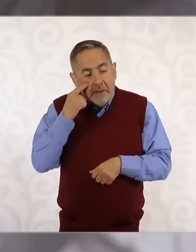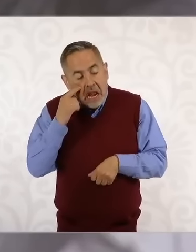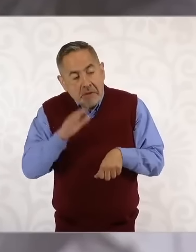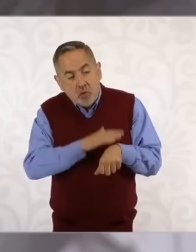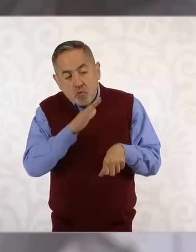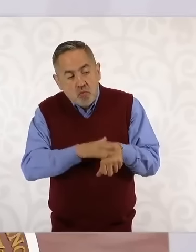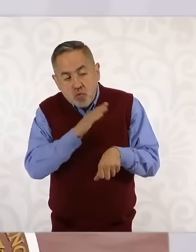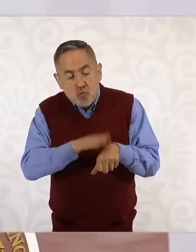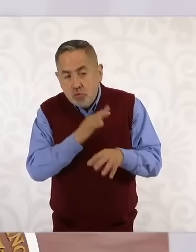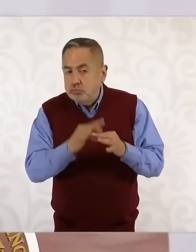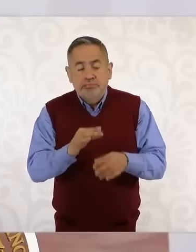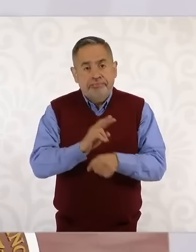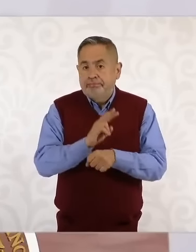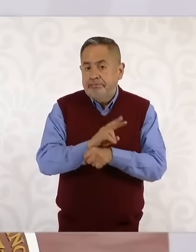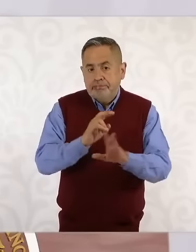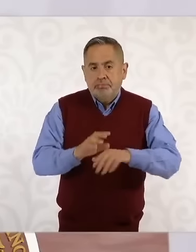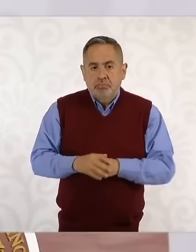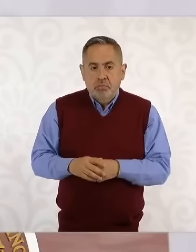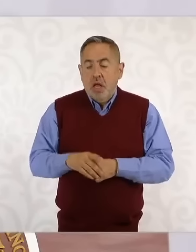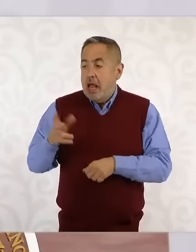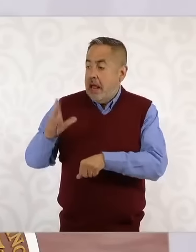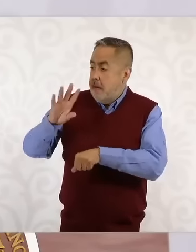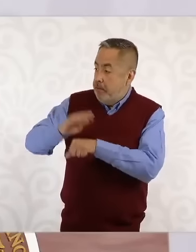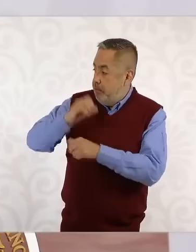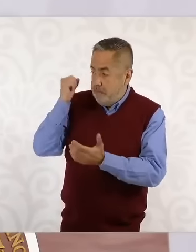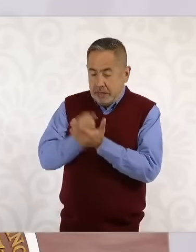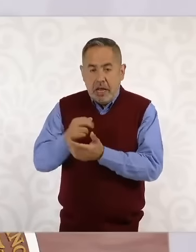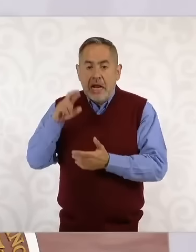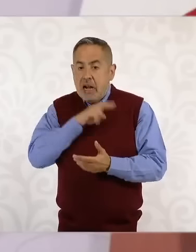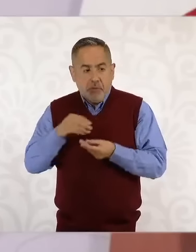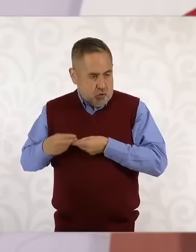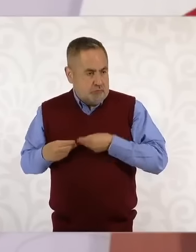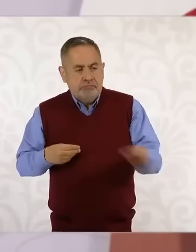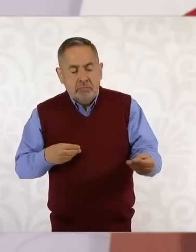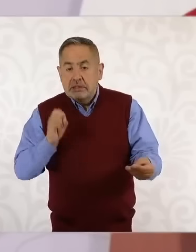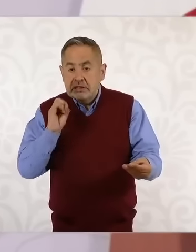Eh, estamos sacando los permisos de manera muy expedita, pero también con muchas condicionantes